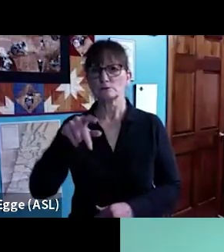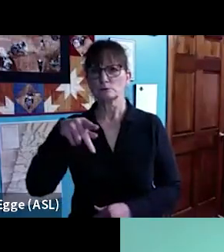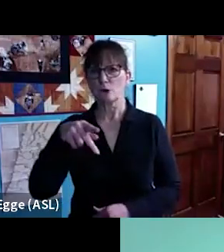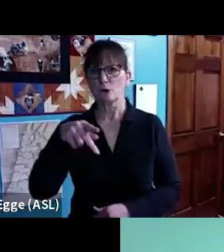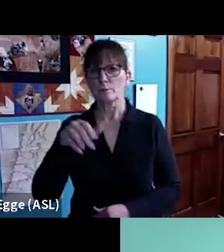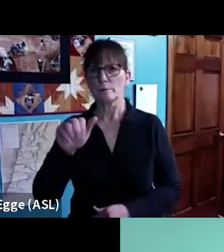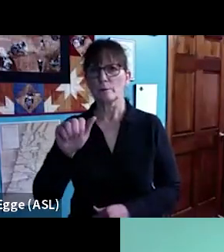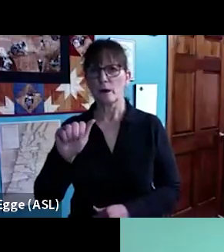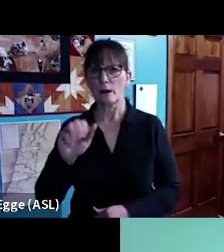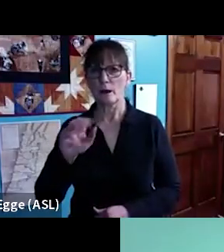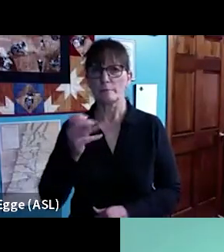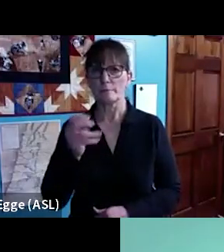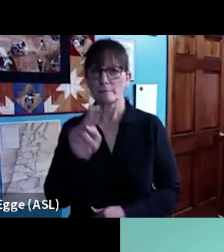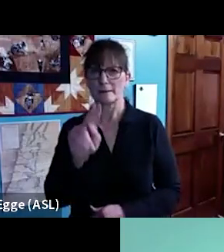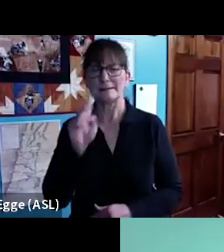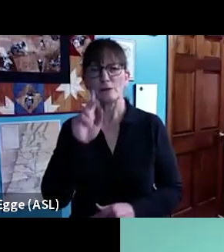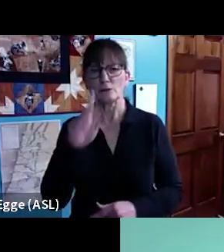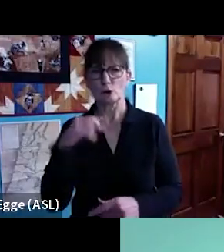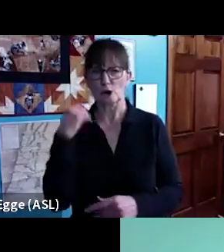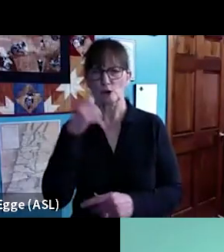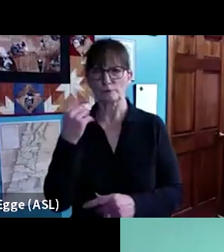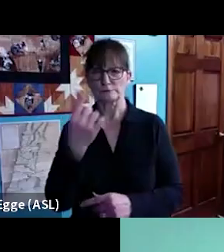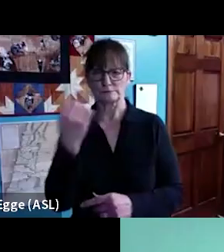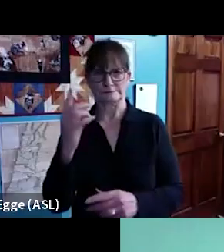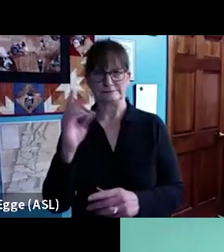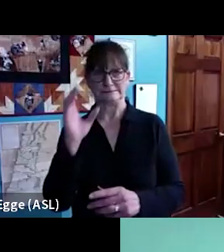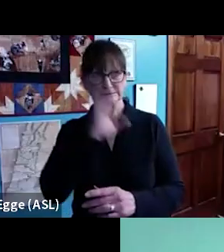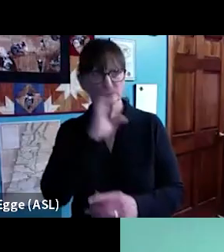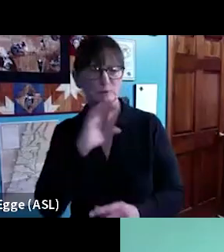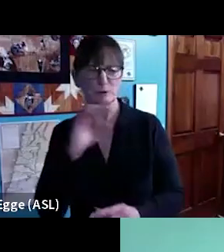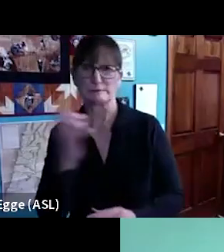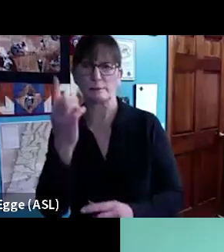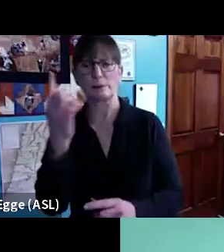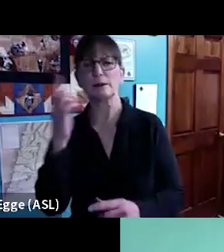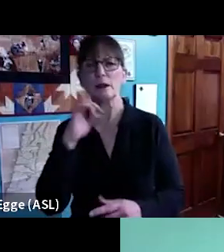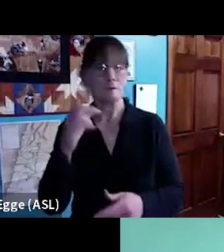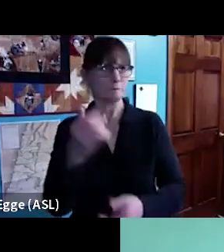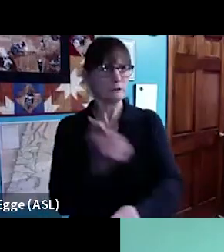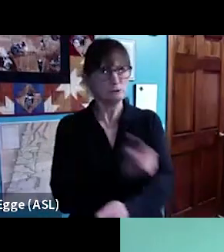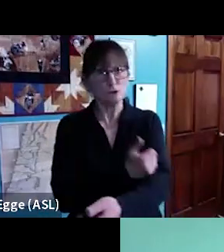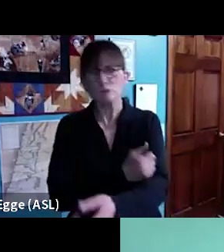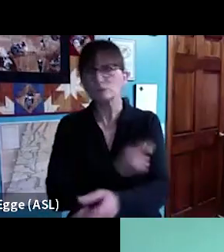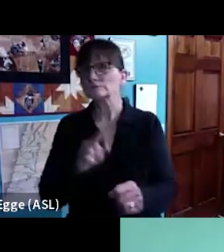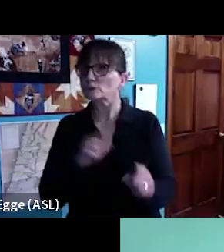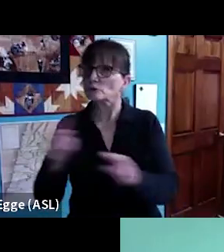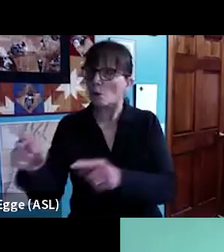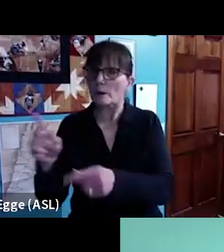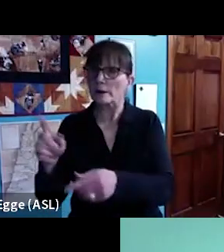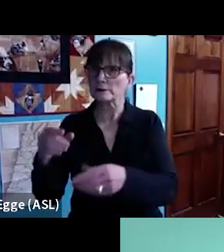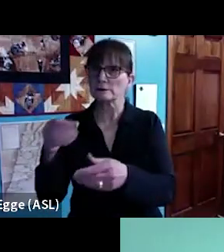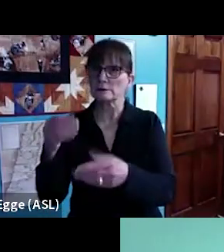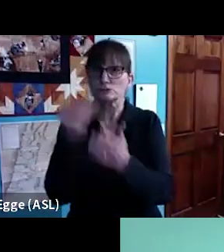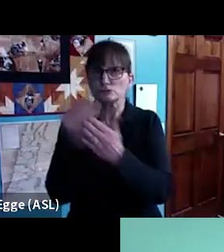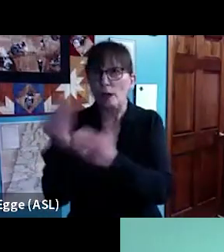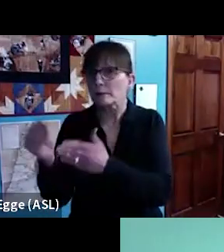queremos que todos estén actualizados con muchos de los cambios de la Seguridad Social, ya sea un formulario o una política.